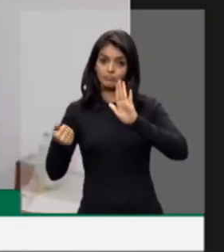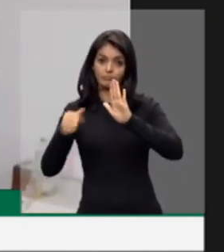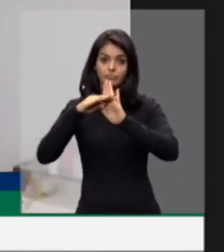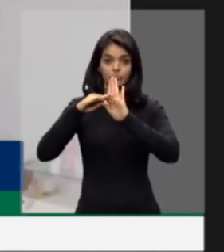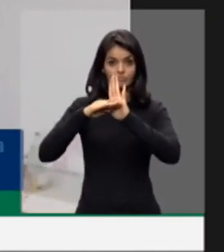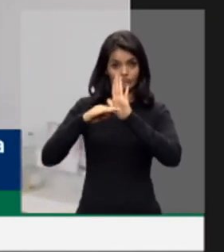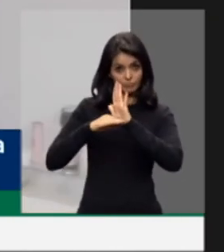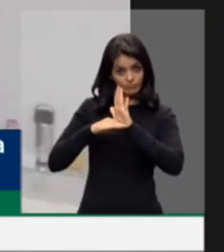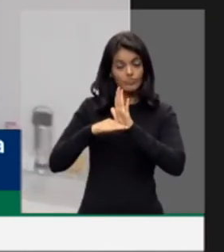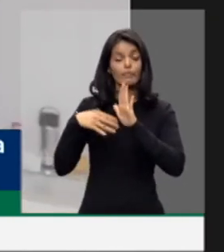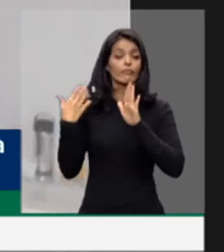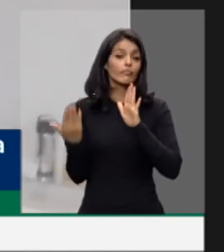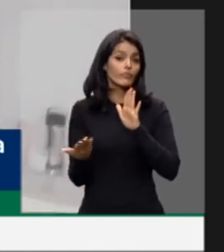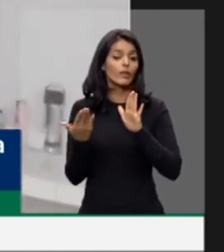QUE PRECISA SER MAIS MAIS. -- A REDE SENHOR